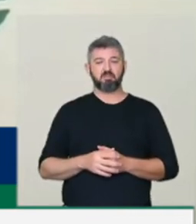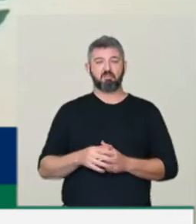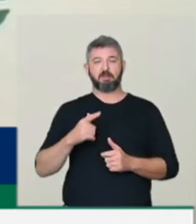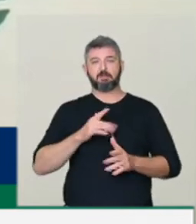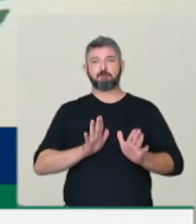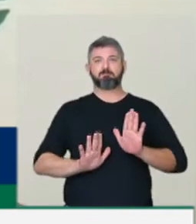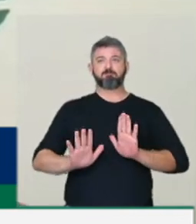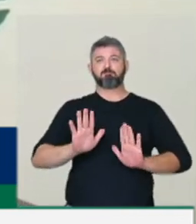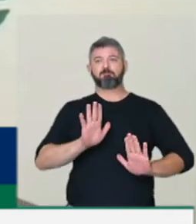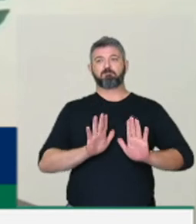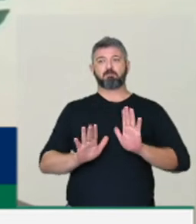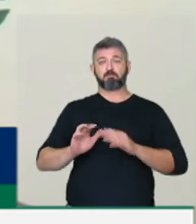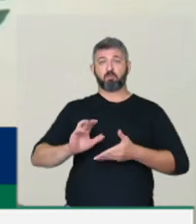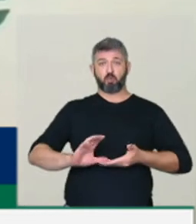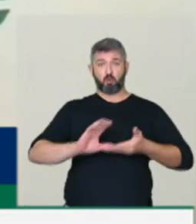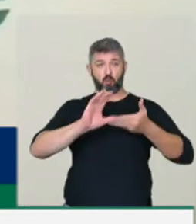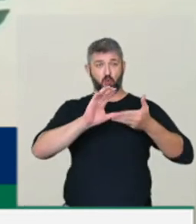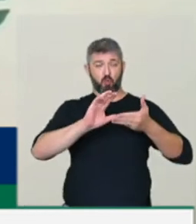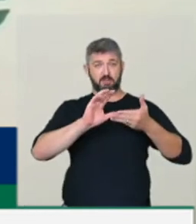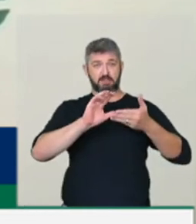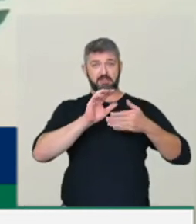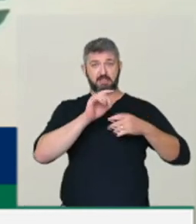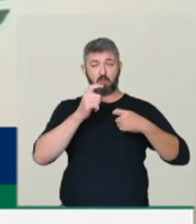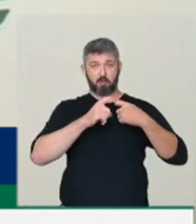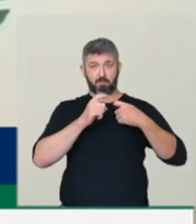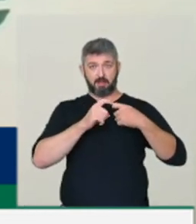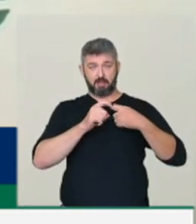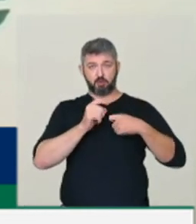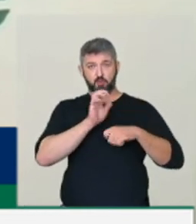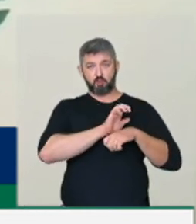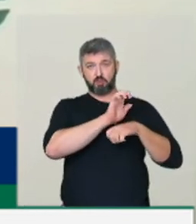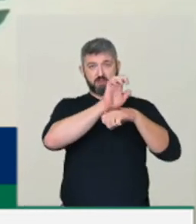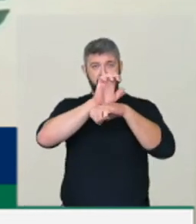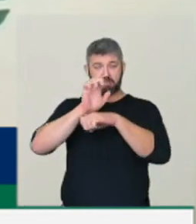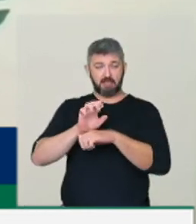EXISTE AÍ UMA RESISTÊNCIA DOS CONSELHOS REGIONAIS DE MEDICINA, ENFIM, MAS VEJAM,